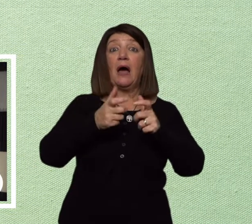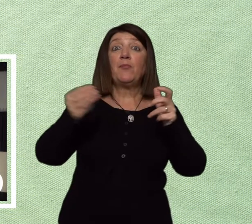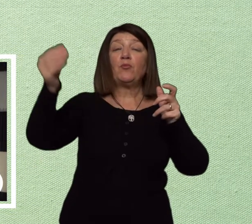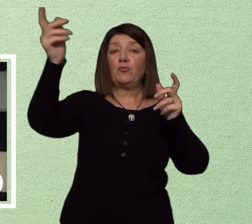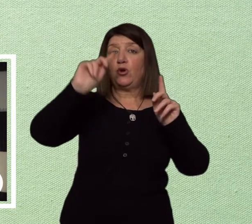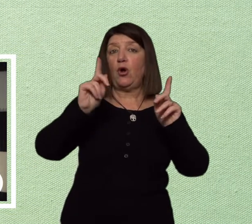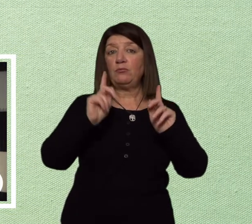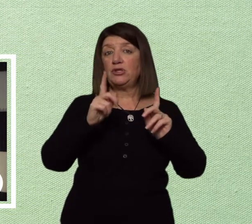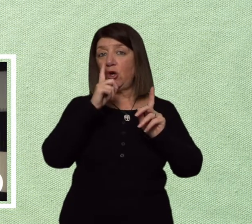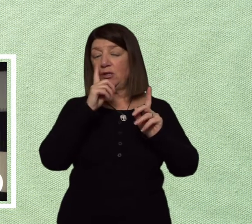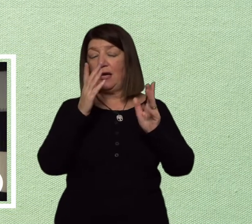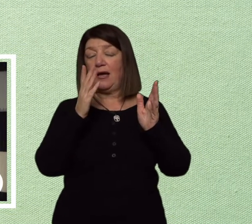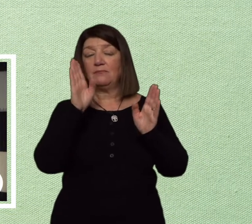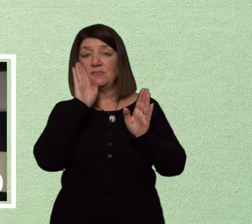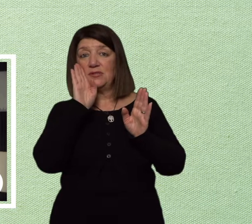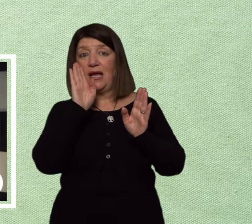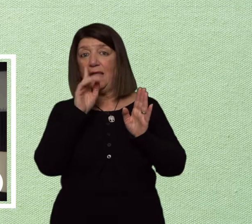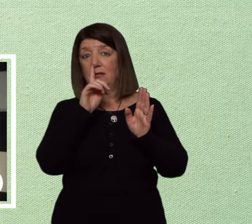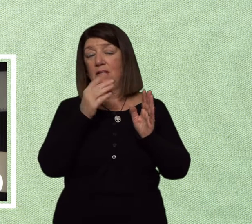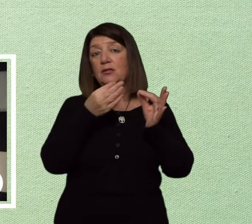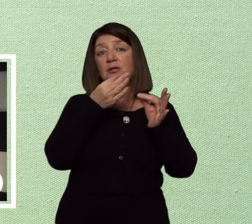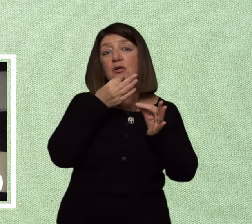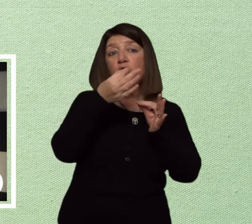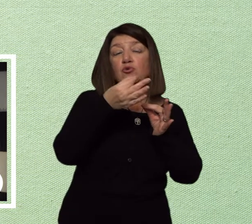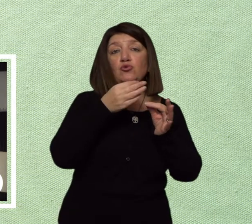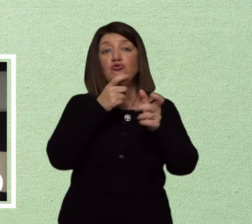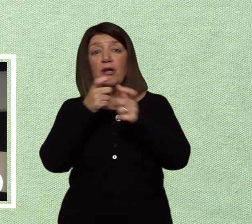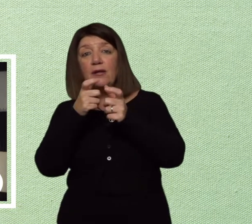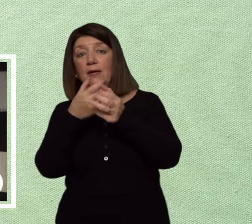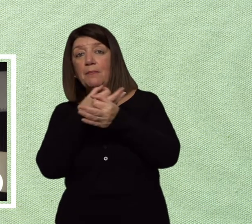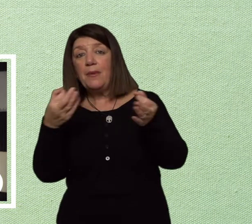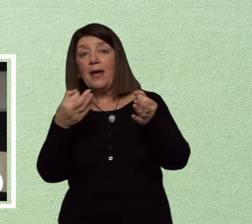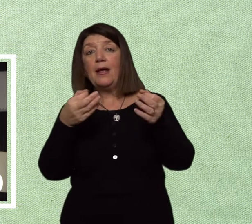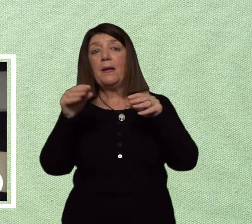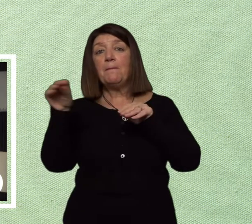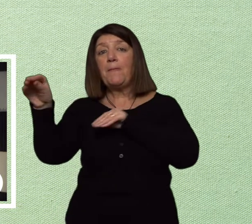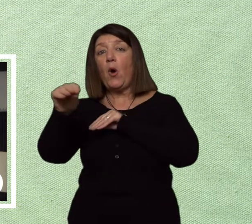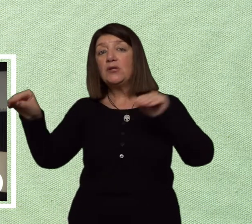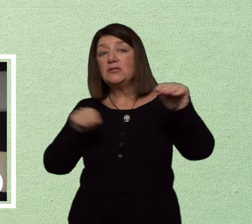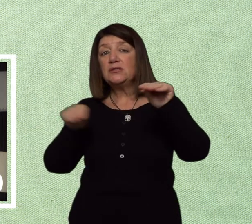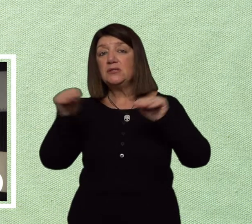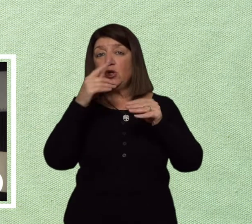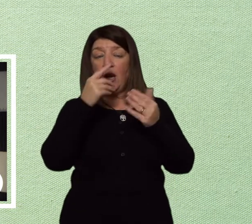solo adattarsi a posizioni magari assolutamente non adeguate e però può permettere di fare delle